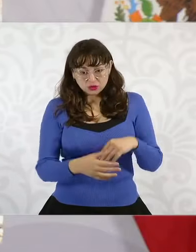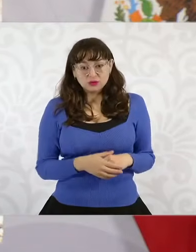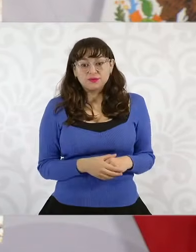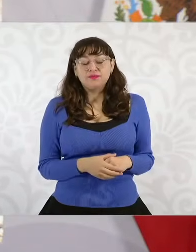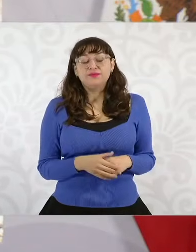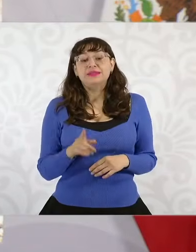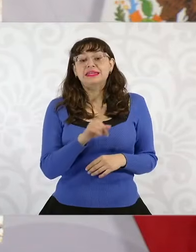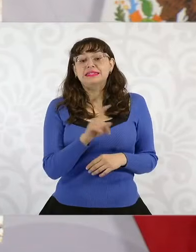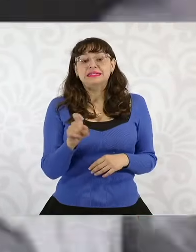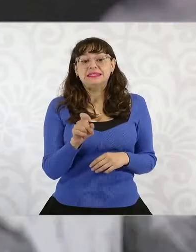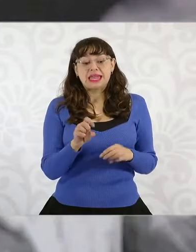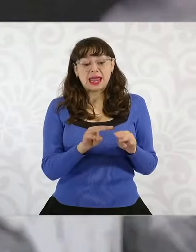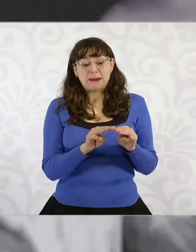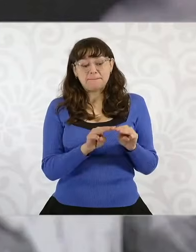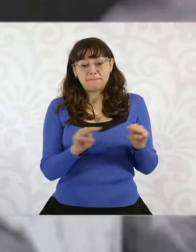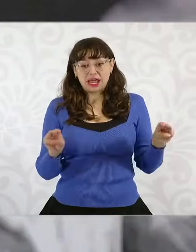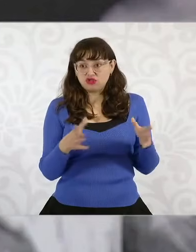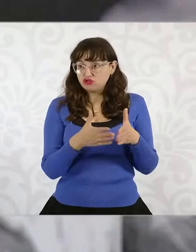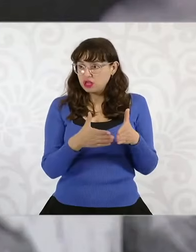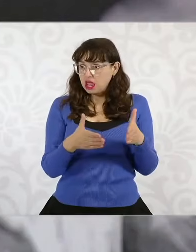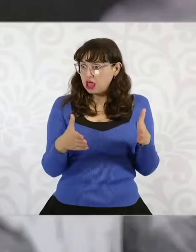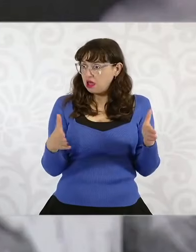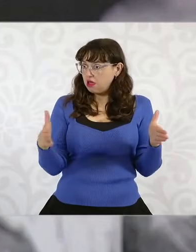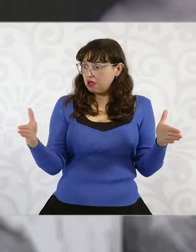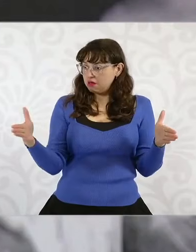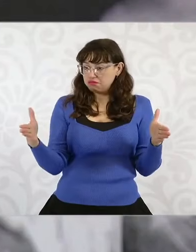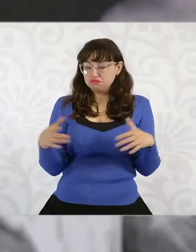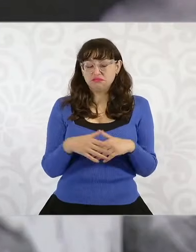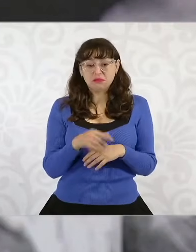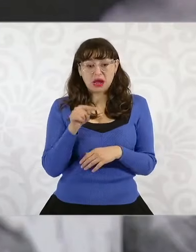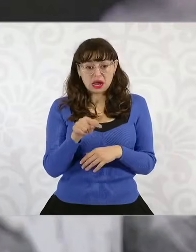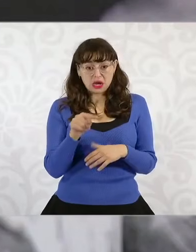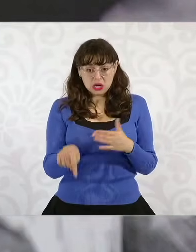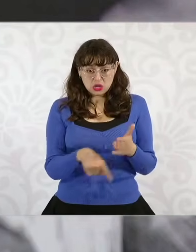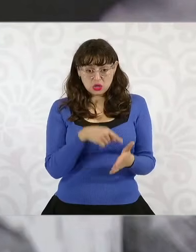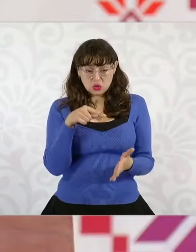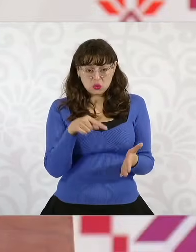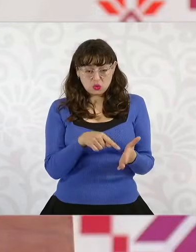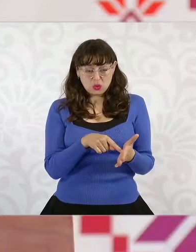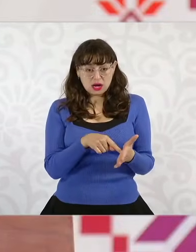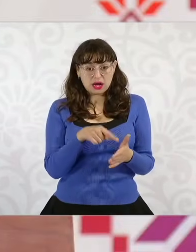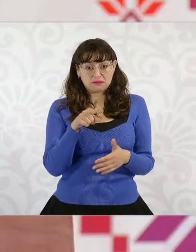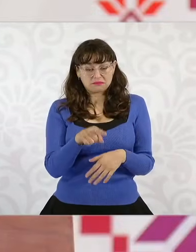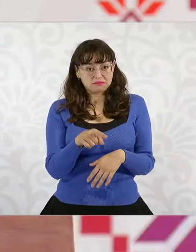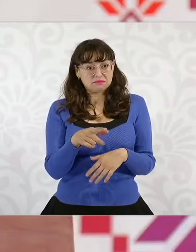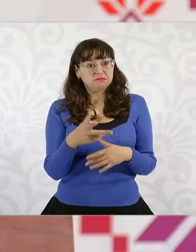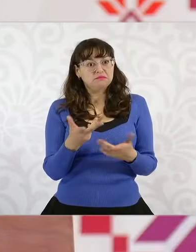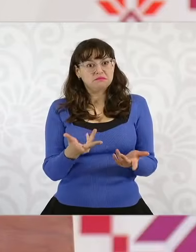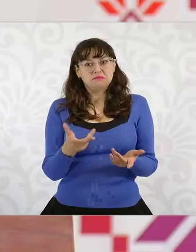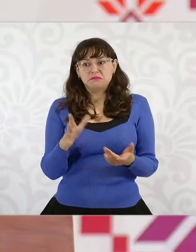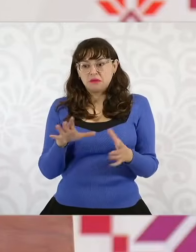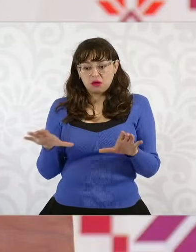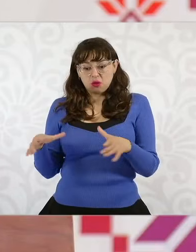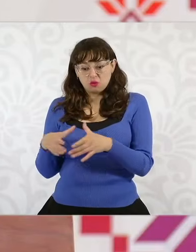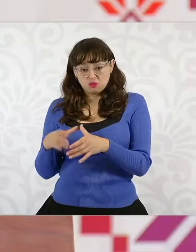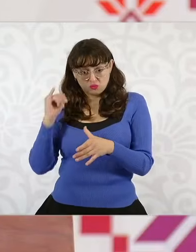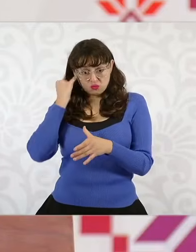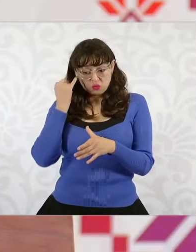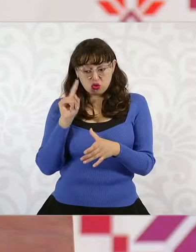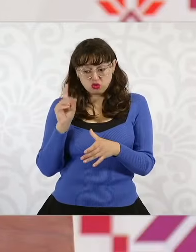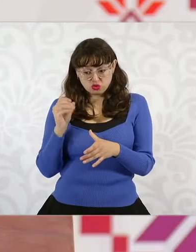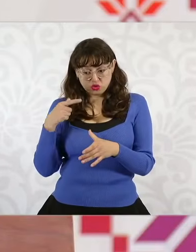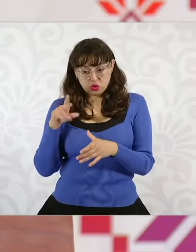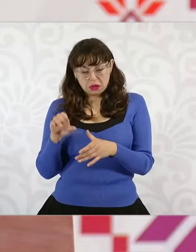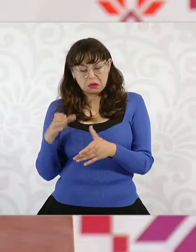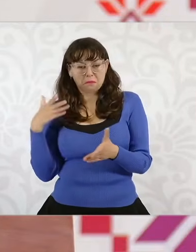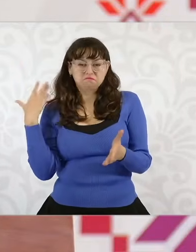largo y habría sido un sitio de peregrinaje al que los hoques acudían sobre todo para solicitar